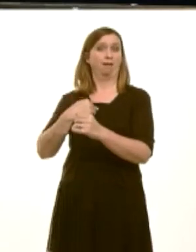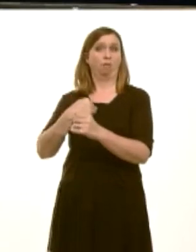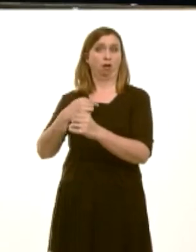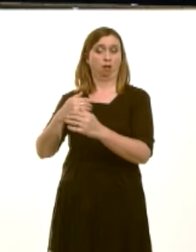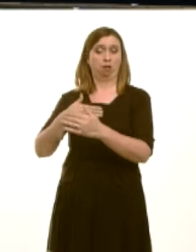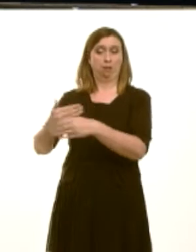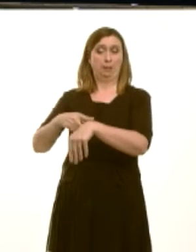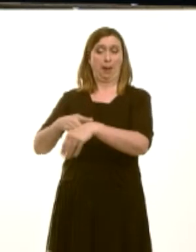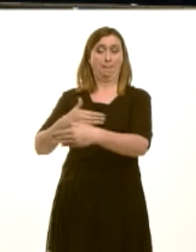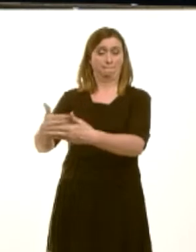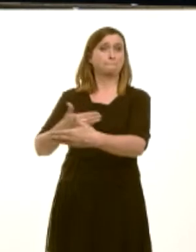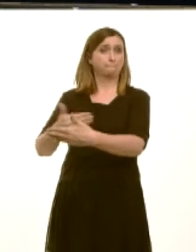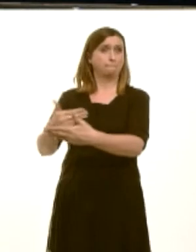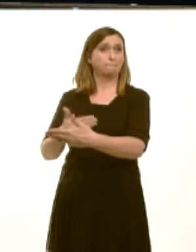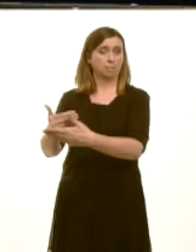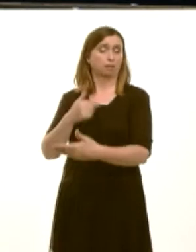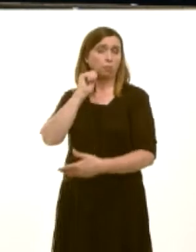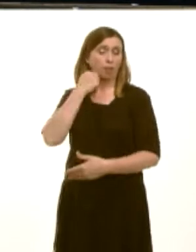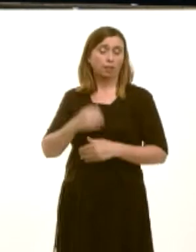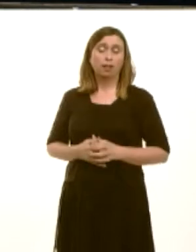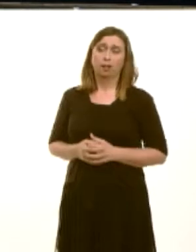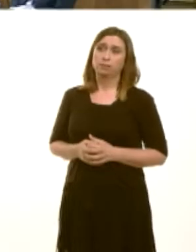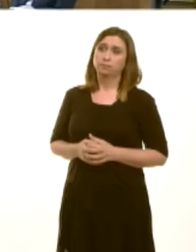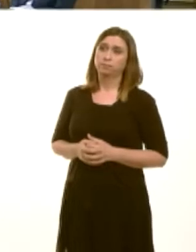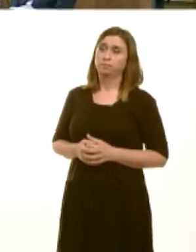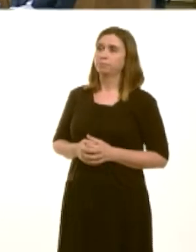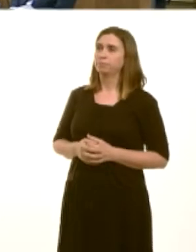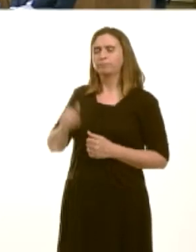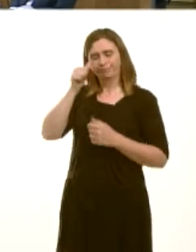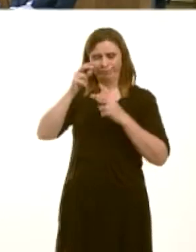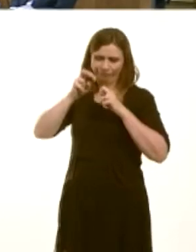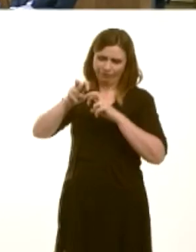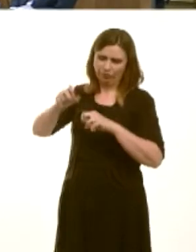Ann Jones: First Minister, research shows that if youíre living in a house that is